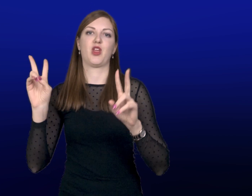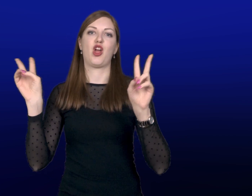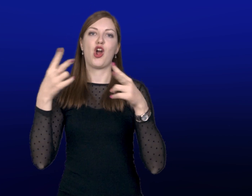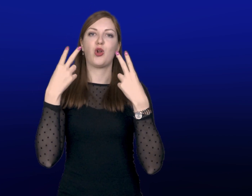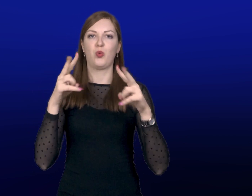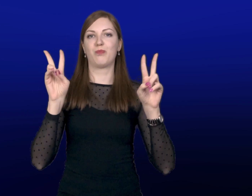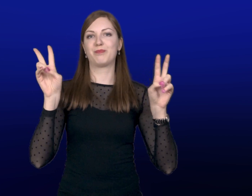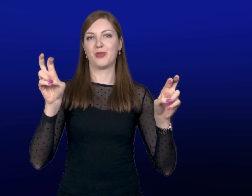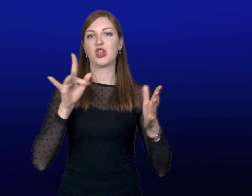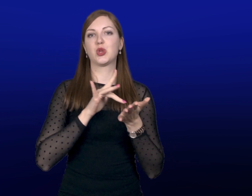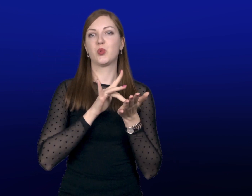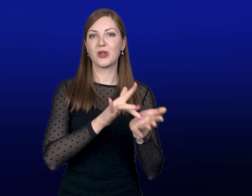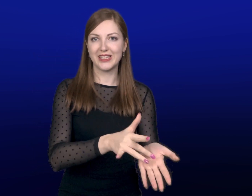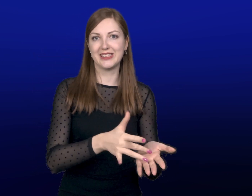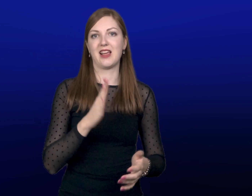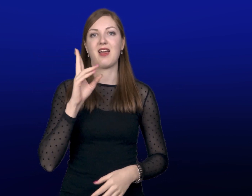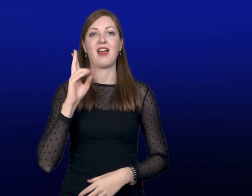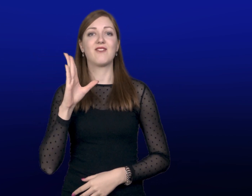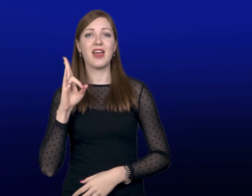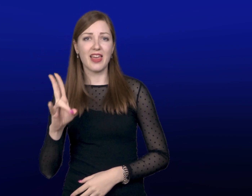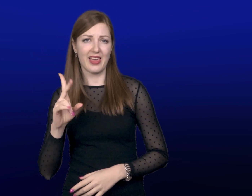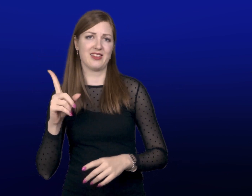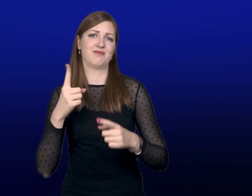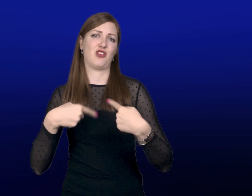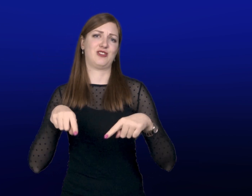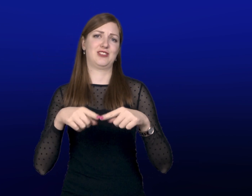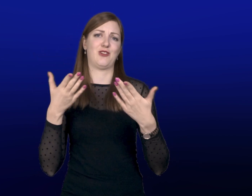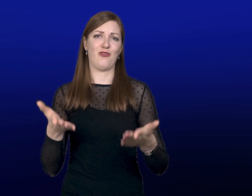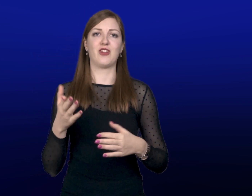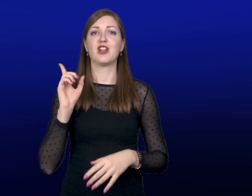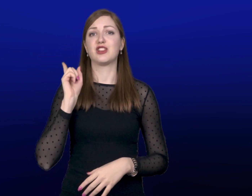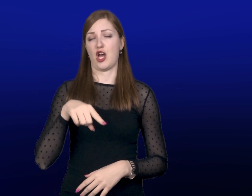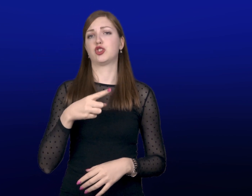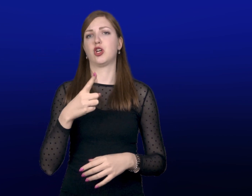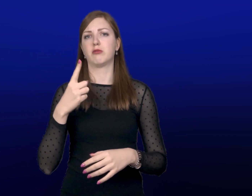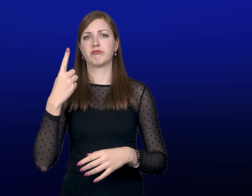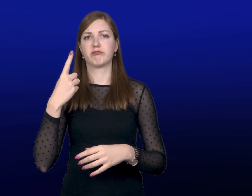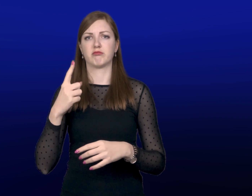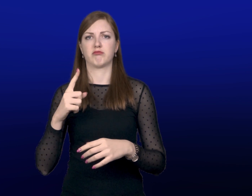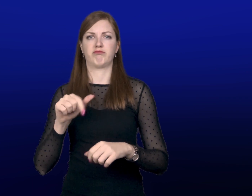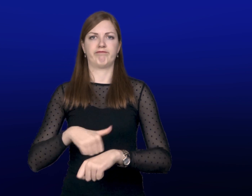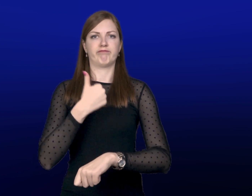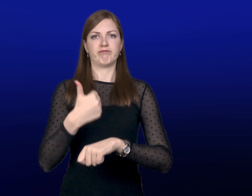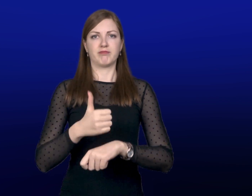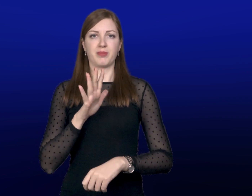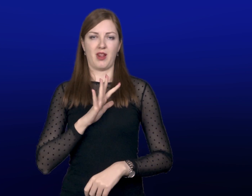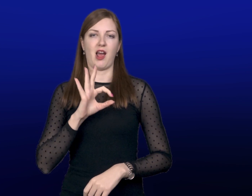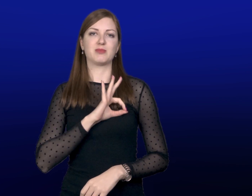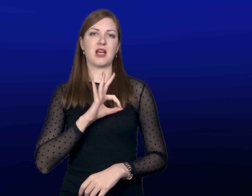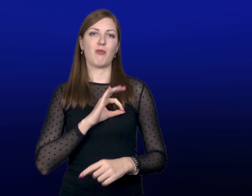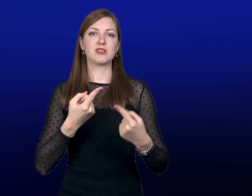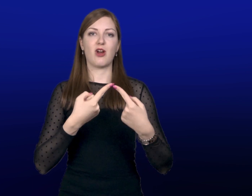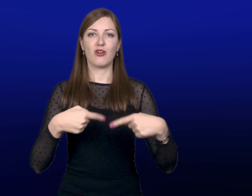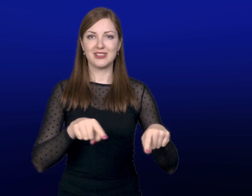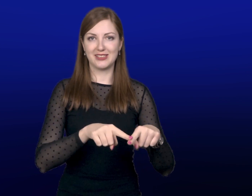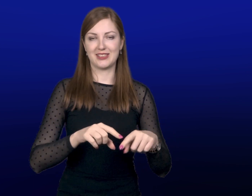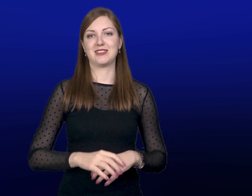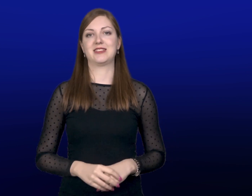клуб «Турист», КВН, возглавляла комсомольскую организацию.